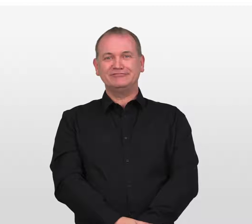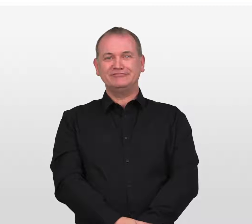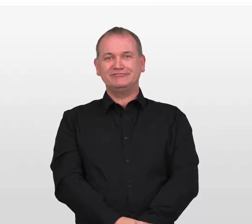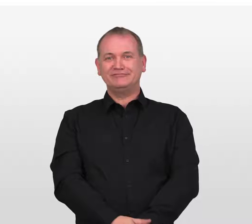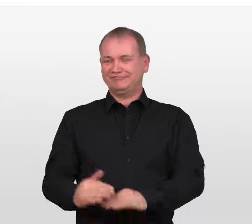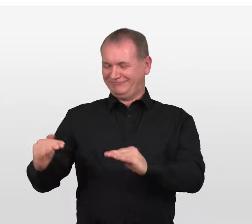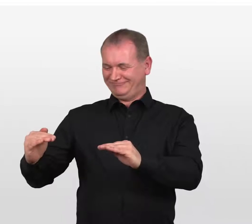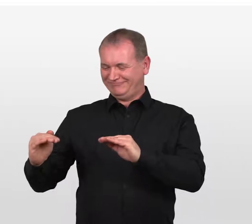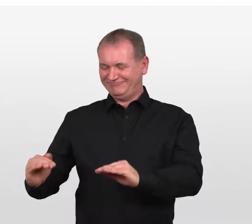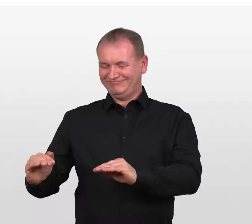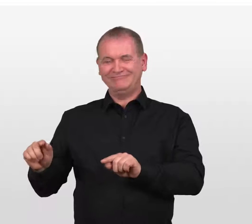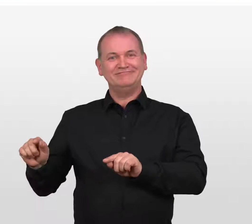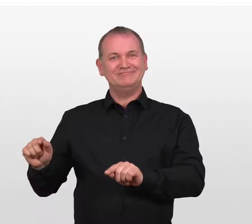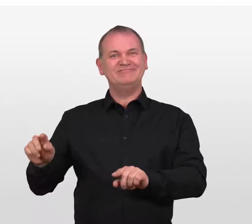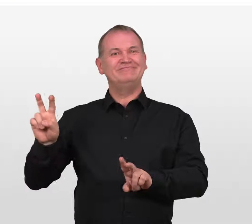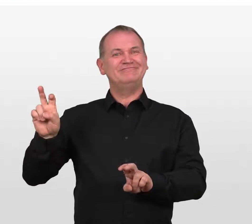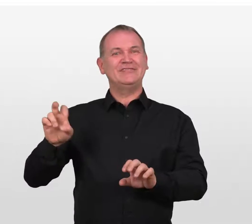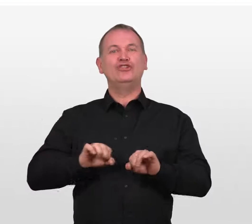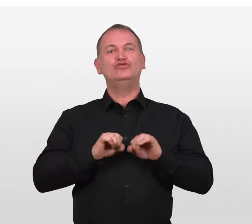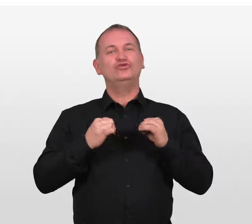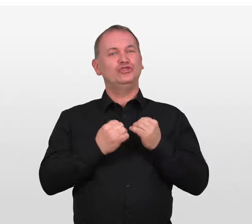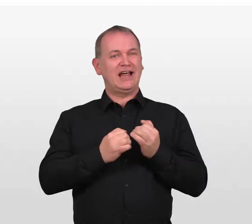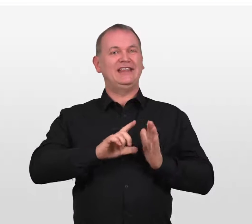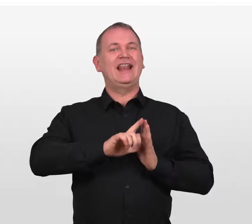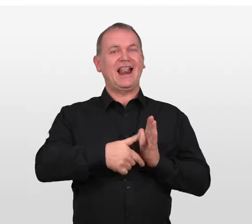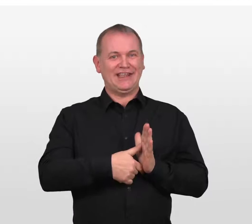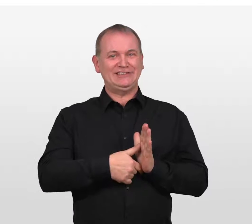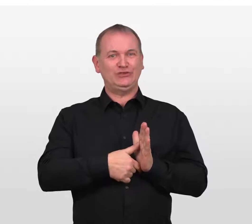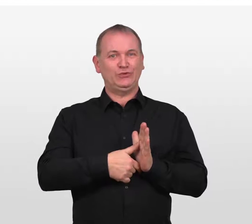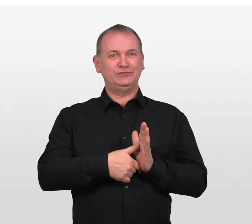Unter dem Punkt „Staatliche Leistungen“ können Sie nachlesen,